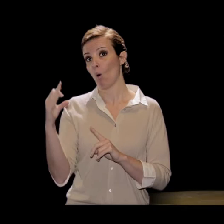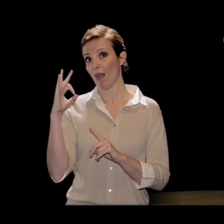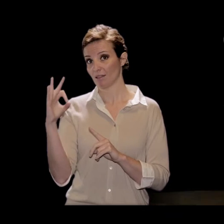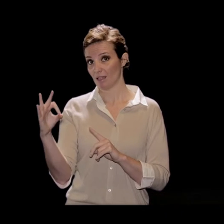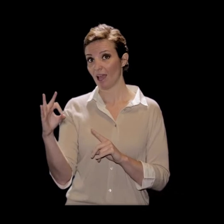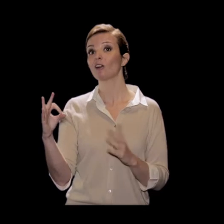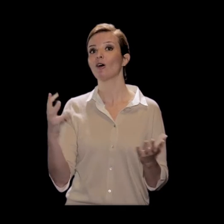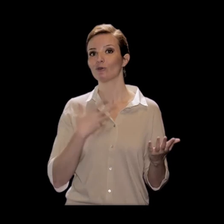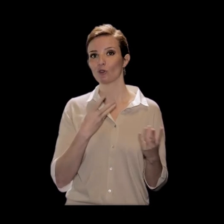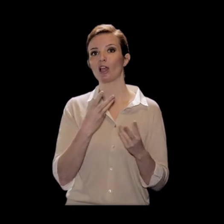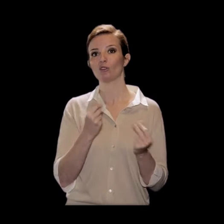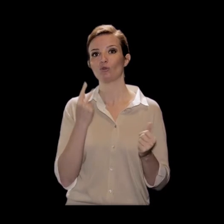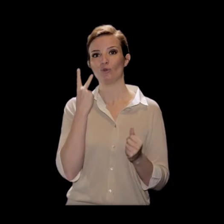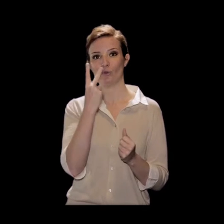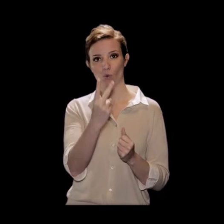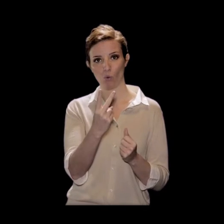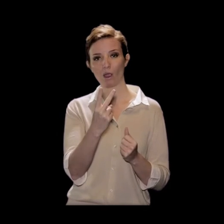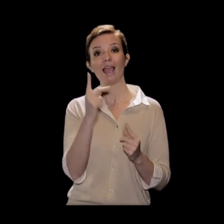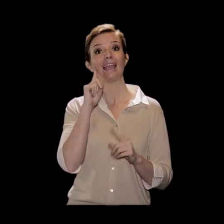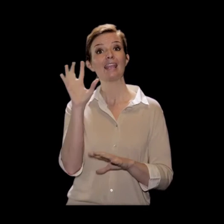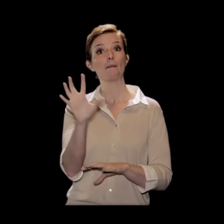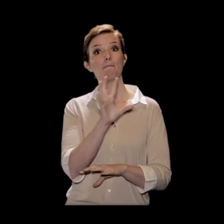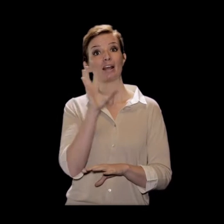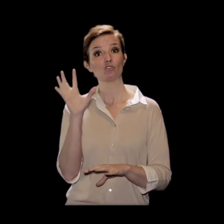abbiamo due soluzioni immaginarie e opposte.